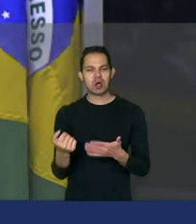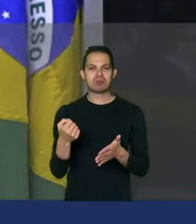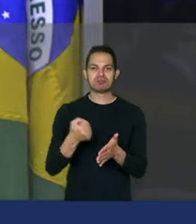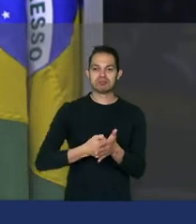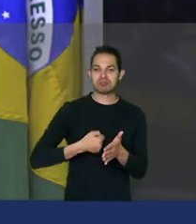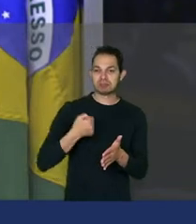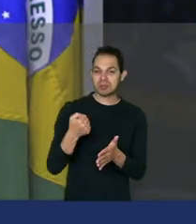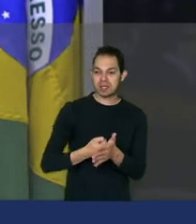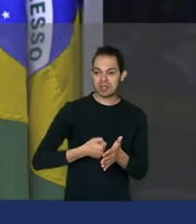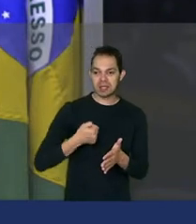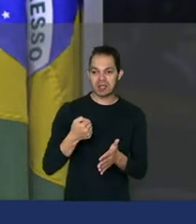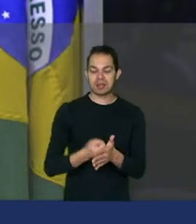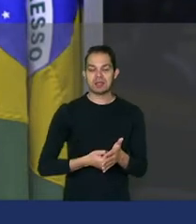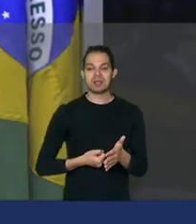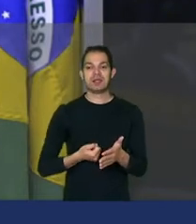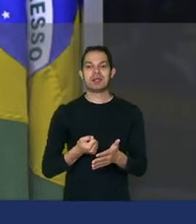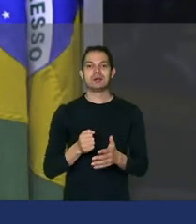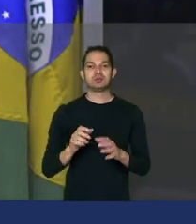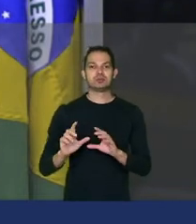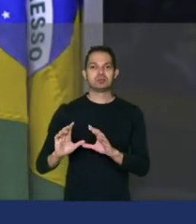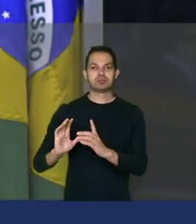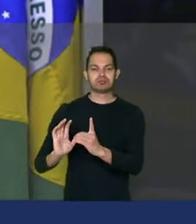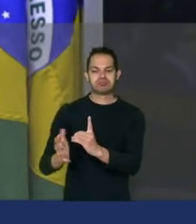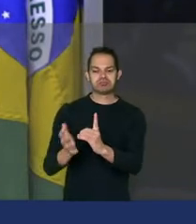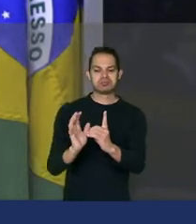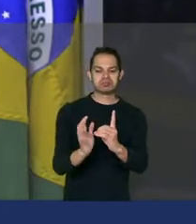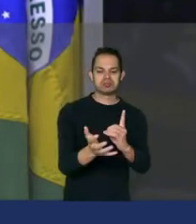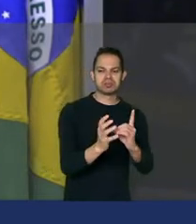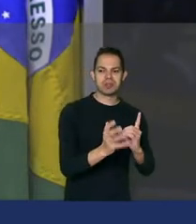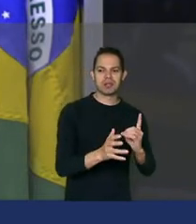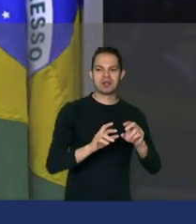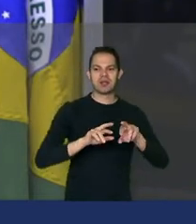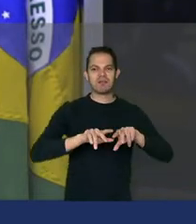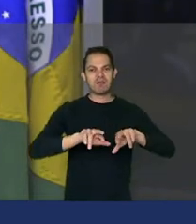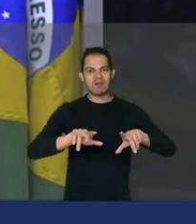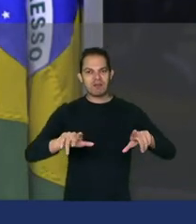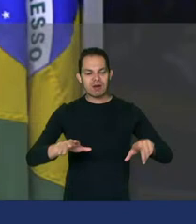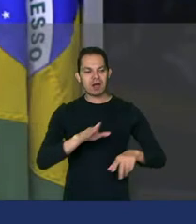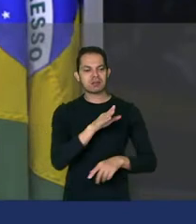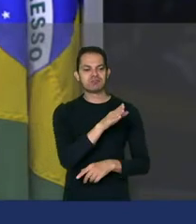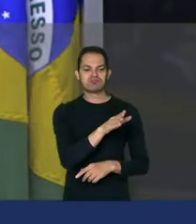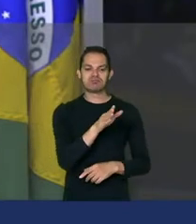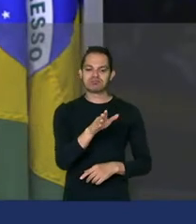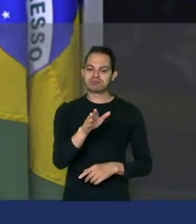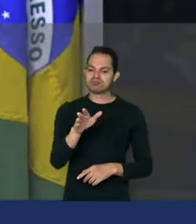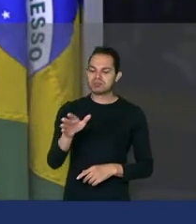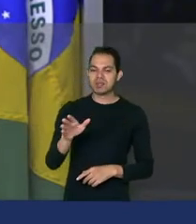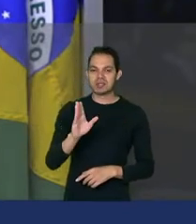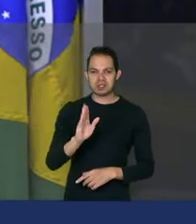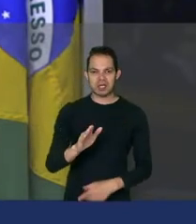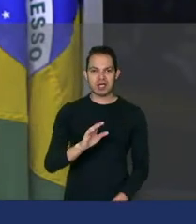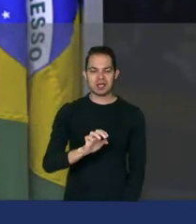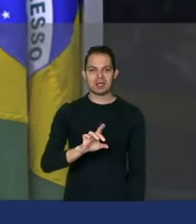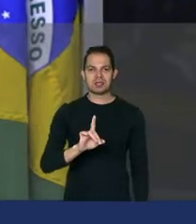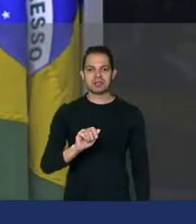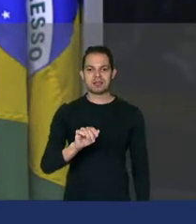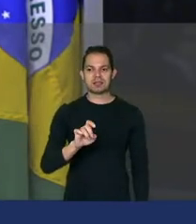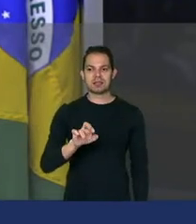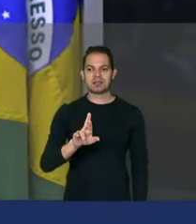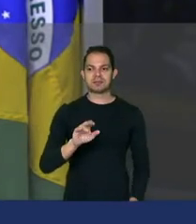NOVO A L LABUTAR, A LUTAR E FEZ PARTE DE VÁRIOS DEPARTAMENTOS, DE VÁRIAS ÁREAS DA GRANDE CEADER. E